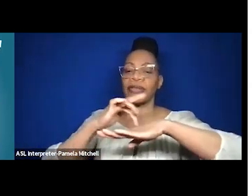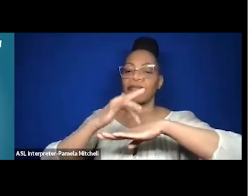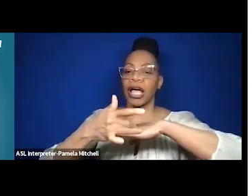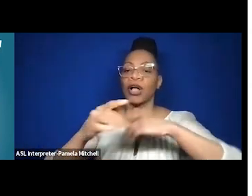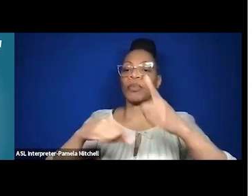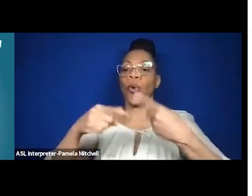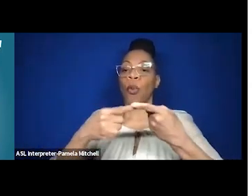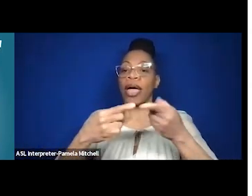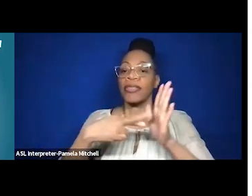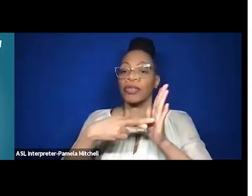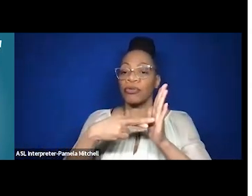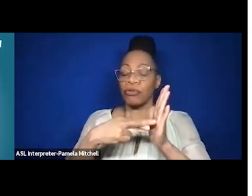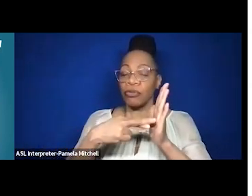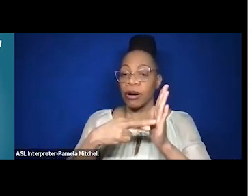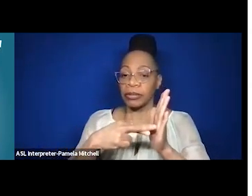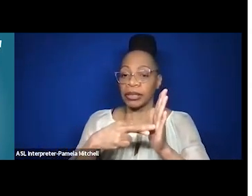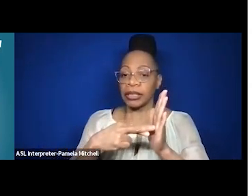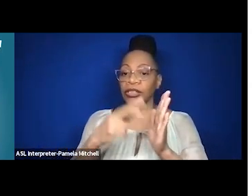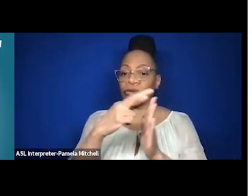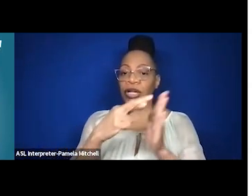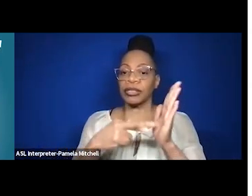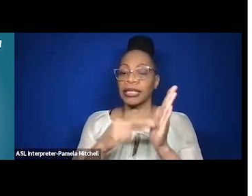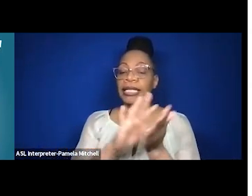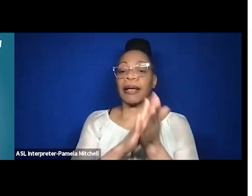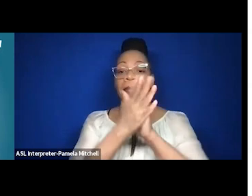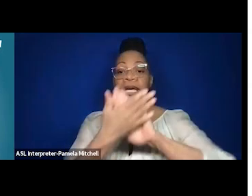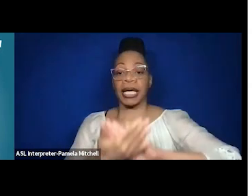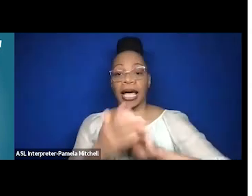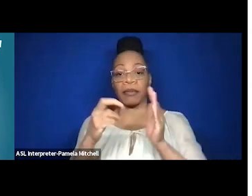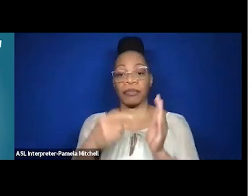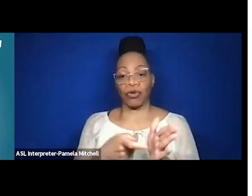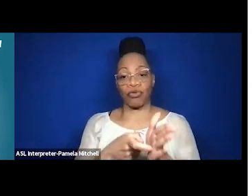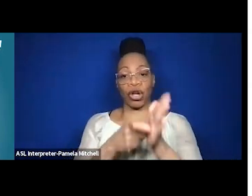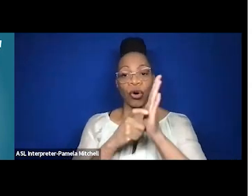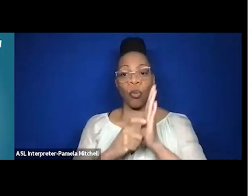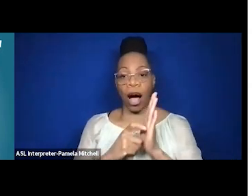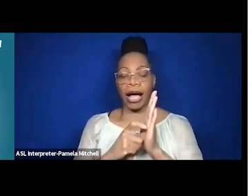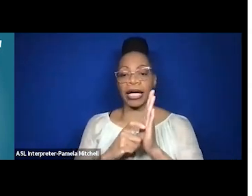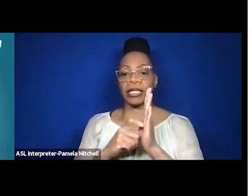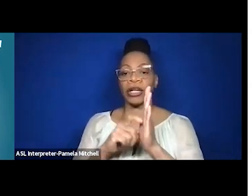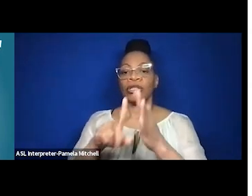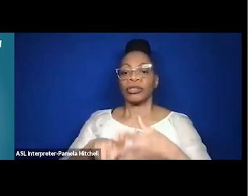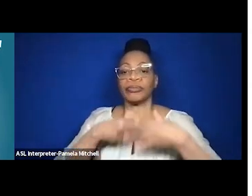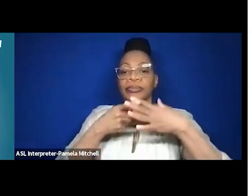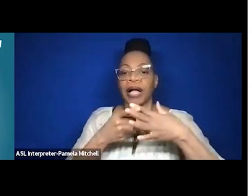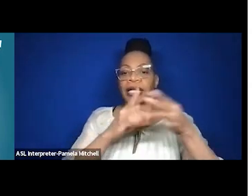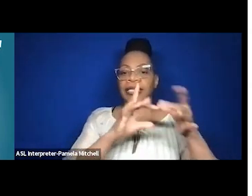de representantes se volvió más generalizado y obligatorio para todos los representantes. El lanzamiento de esto coincidió muy bien con eso.